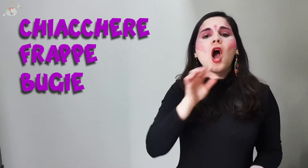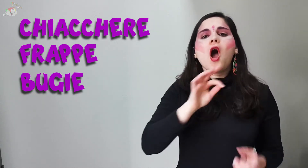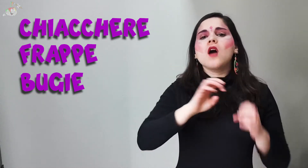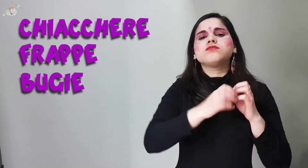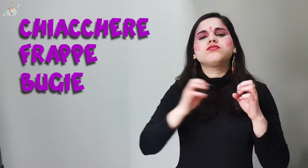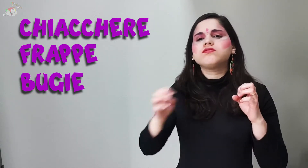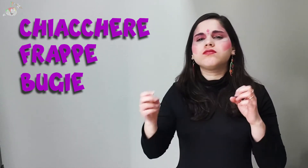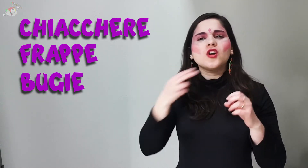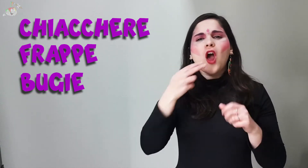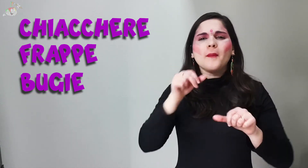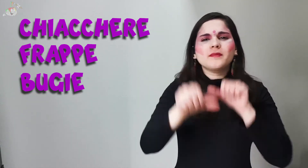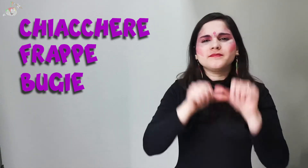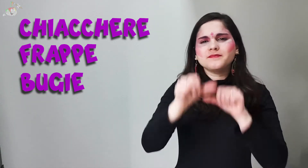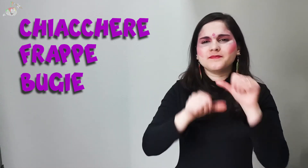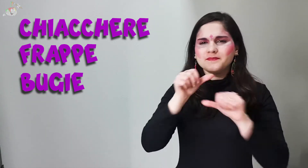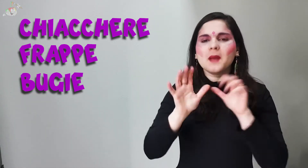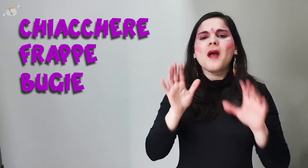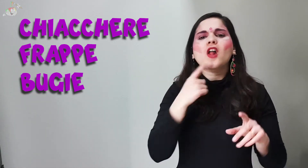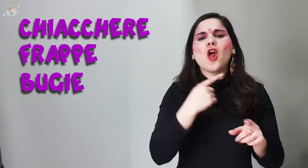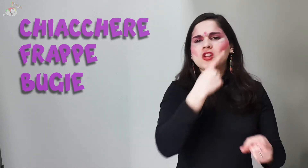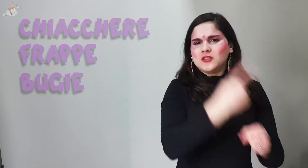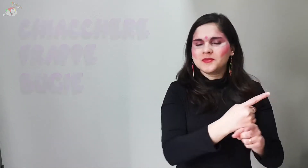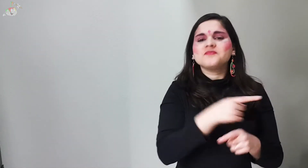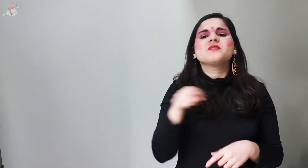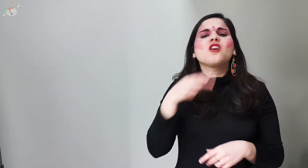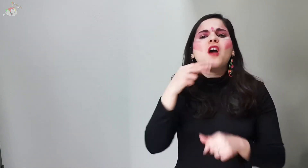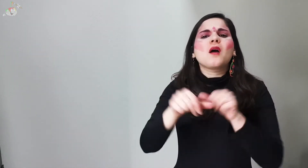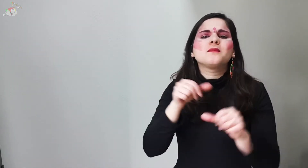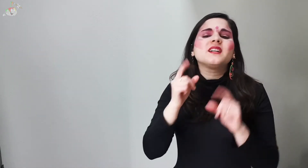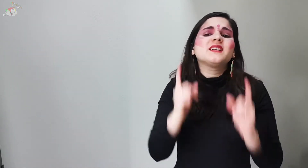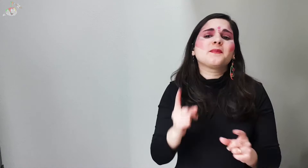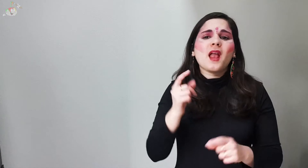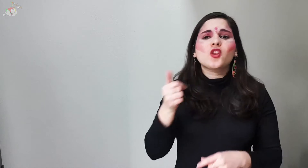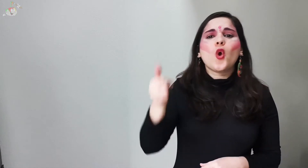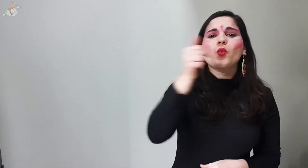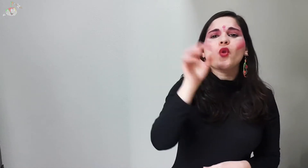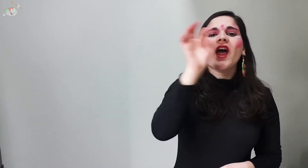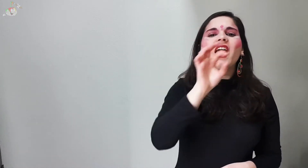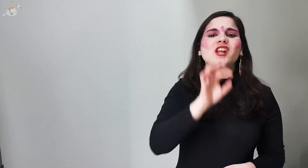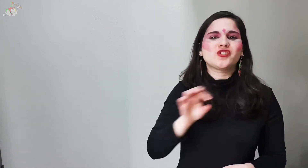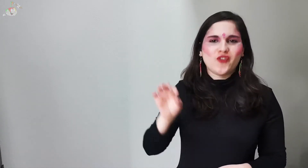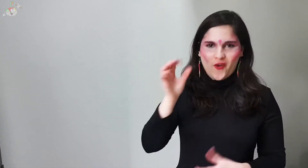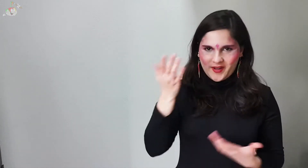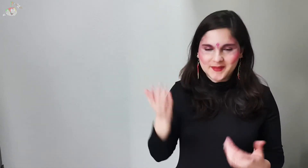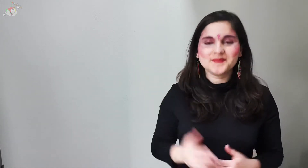Sono tanti i nomi e variano in base alla regione anche se i dolci restano gli stessi.